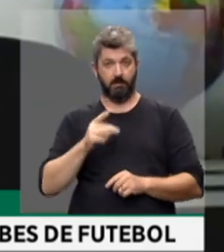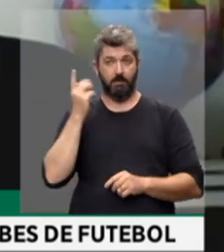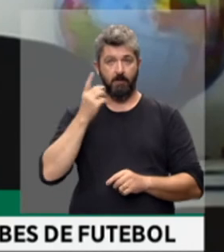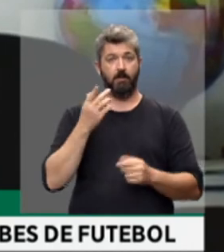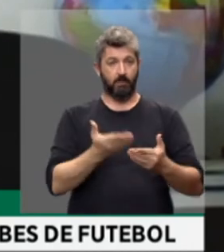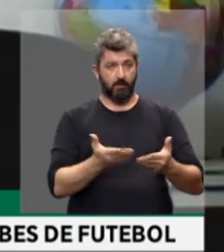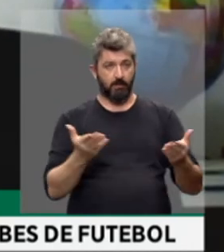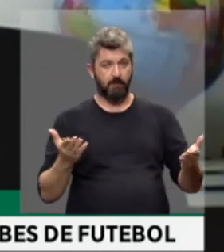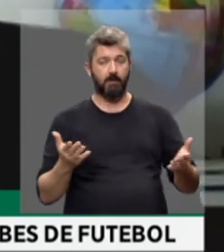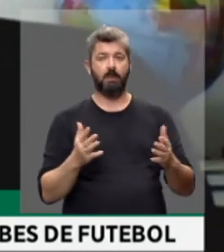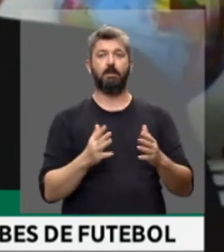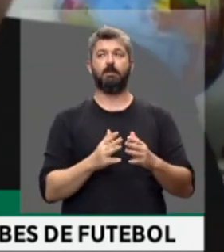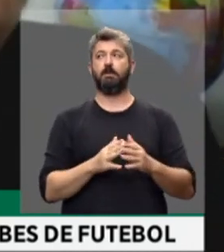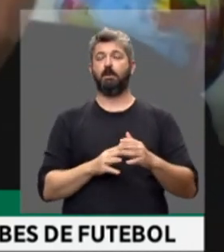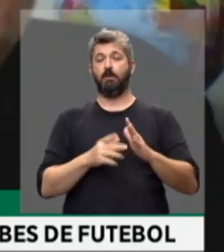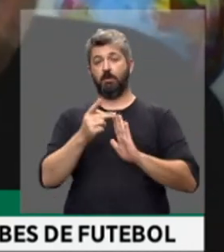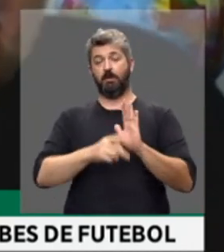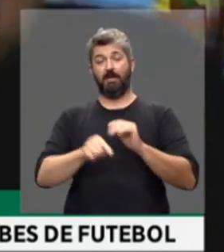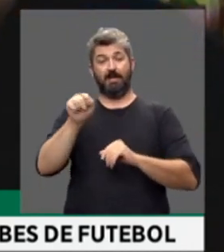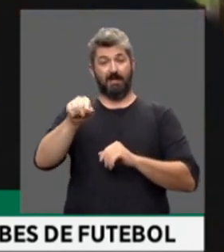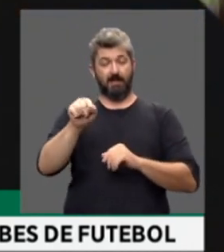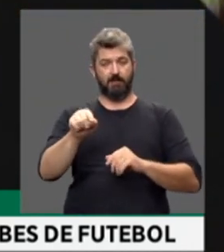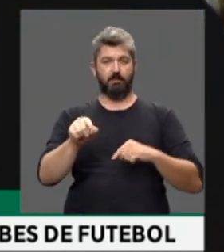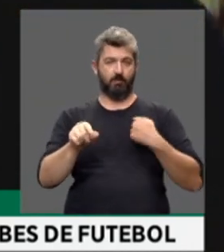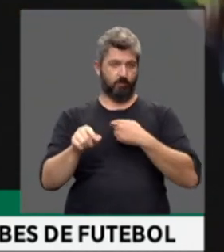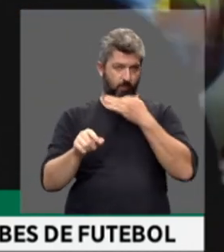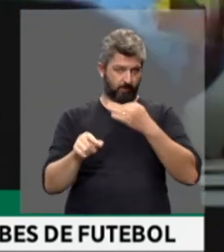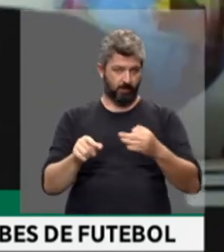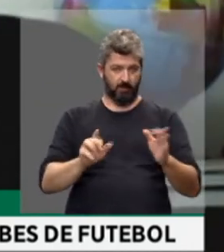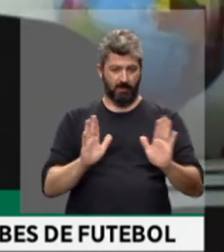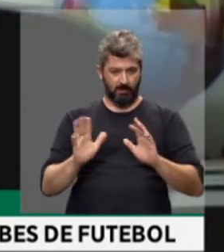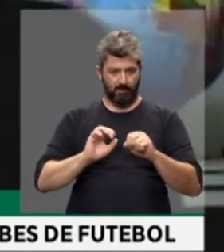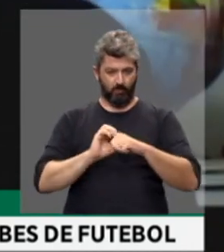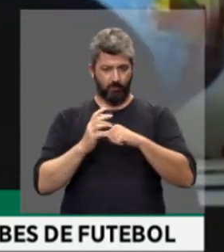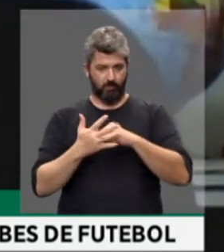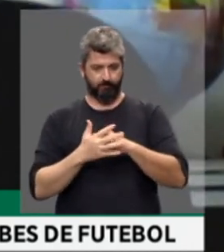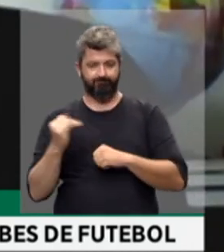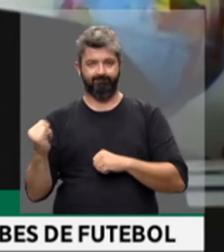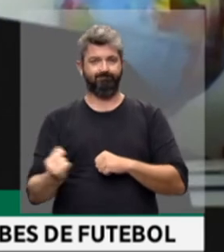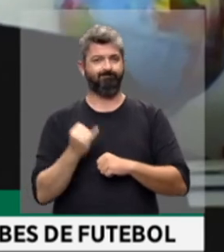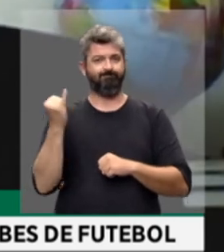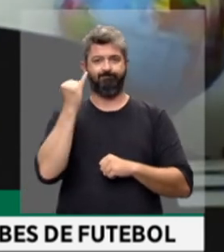EM NOME DE DEUS! [RISOS]. [PRESIDENTE]: DESTAQUE DE BANCADA N° 2. REQUER NOS TERMOS DO ART. ARTIGO 161, INCISO II,